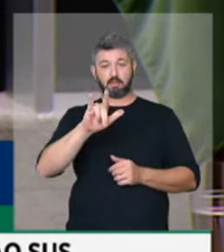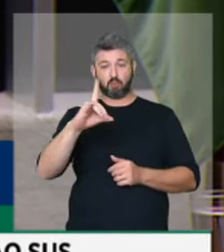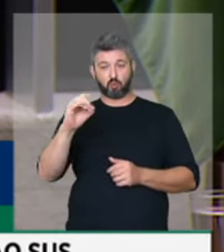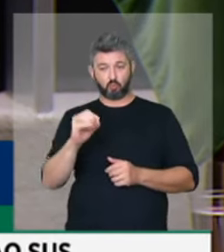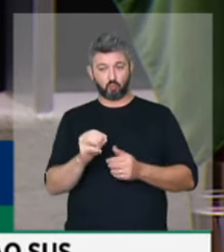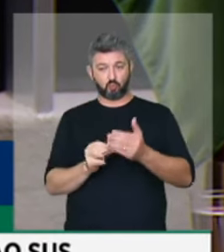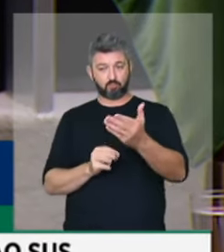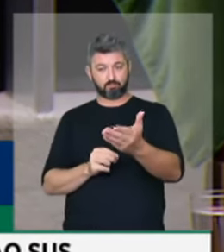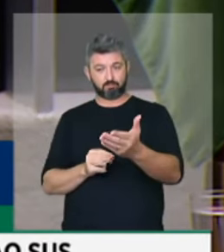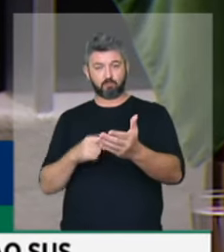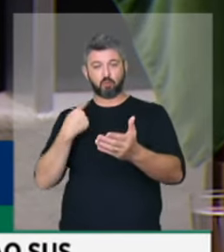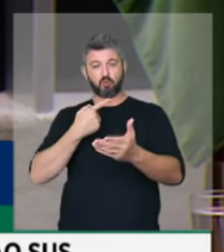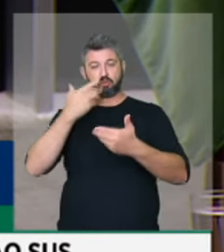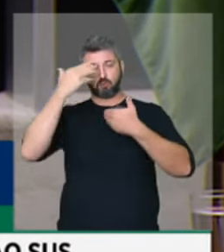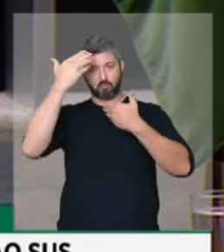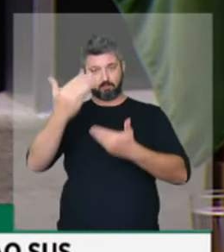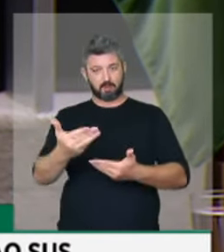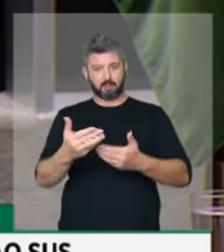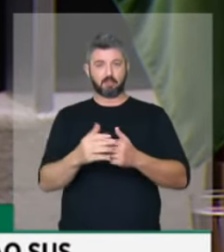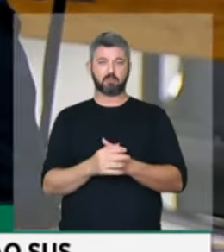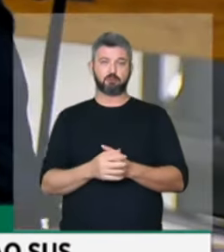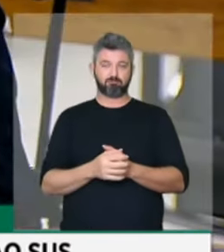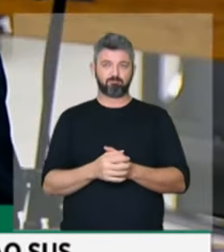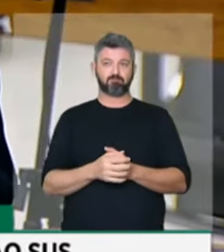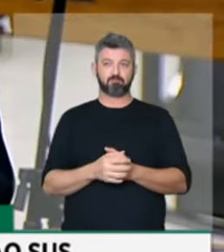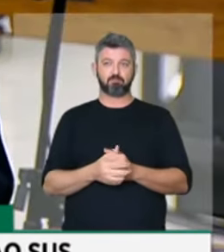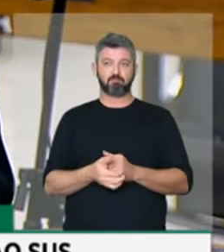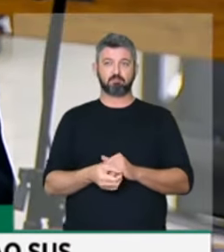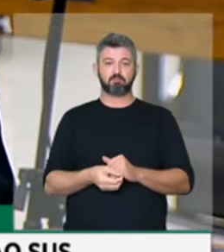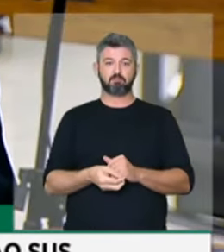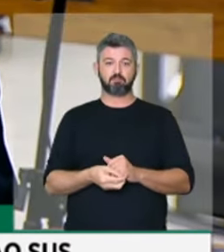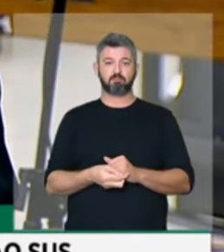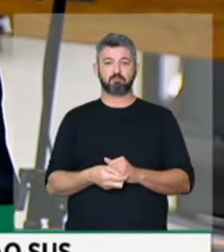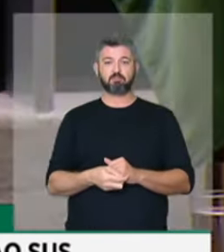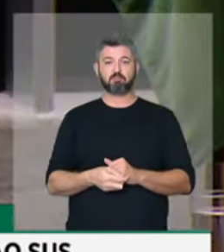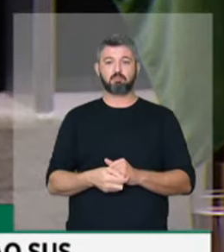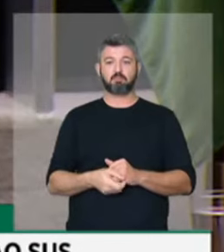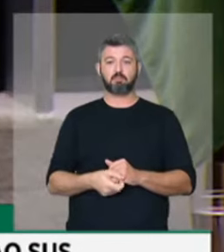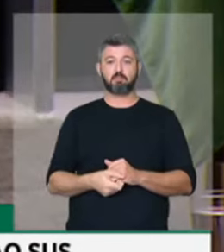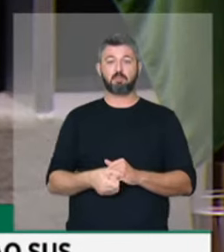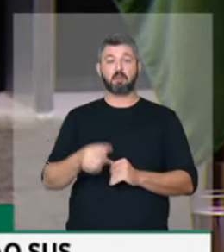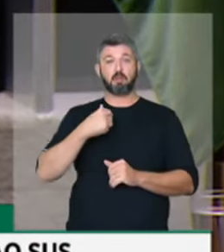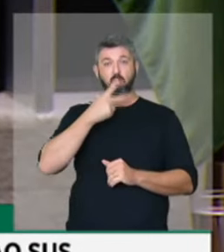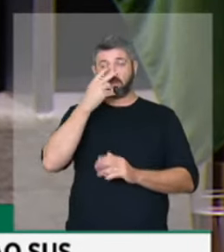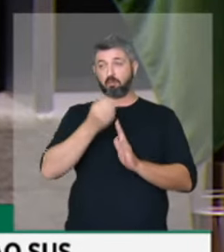RENILDO CALHEIROS, A NOSSA HOMENAGEM. EU ACHO QUE VÁRIOS MEMBROS DO PT, VÁRIOS LÍDERES FALARAM, MAS RECEBA A HOMENAGEM DE TODO O POVO